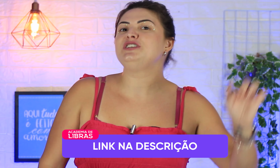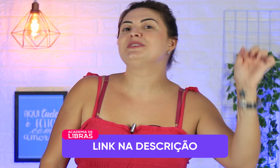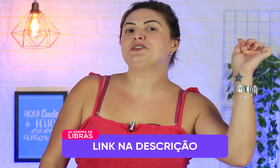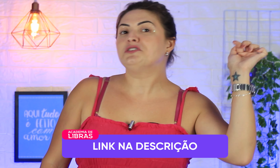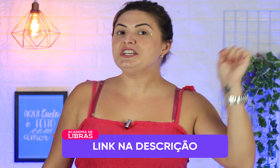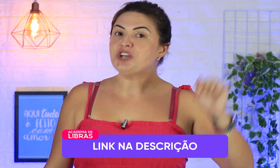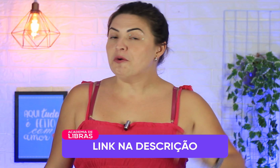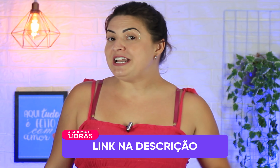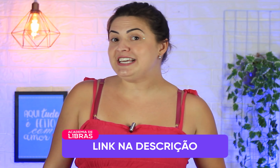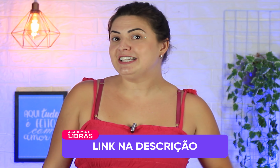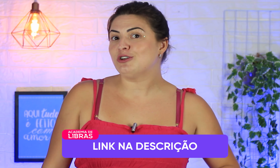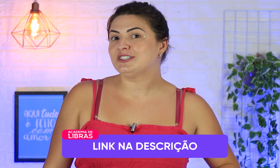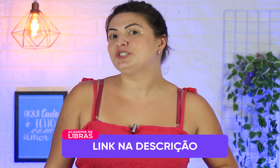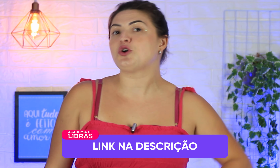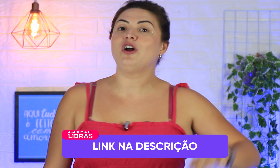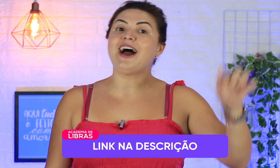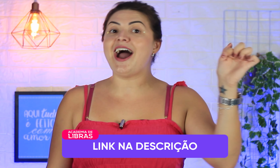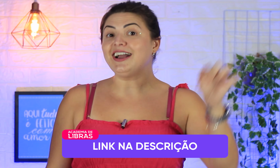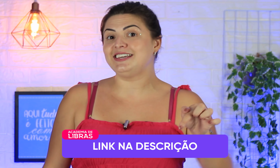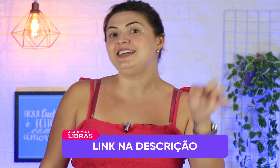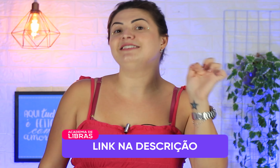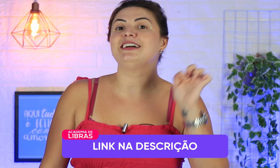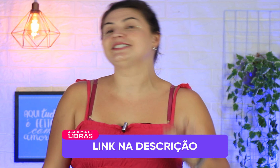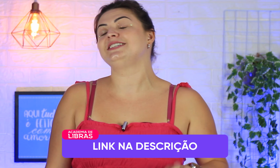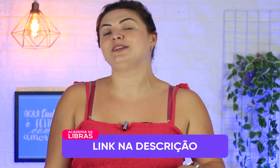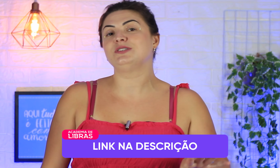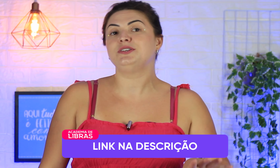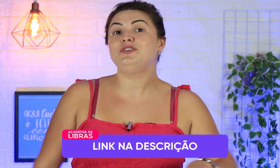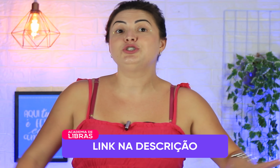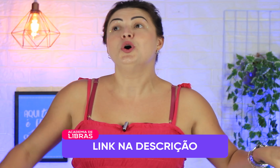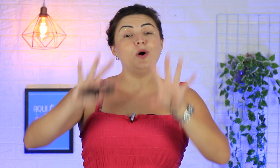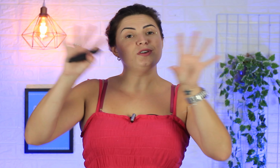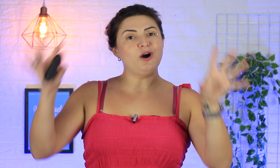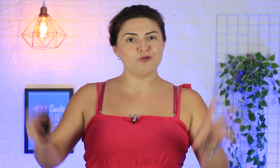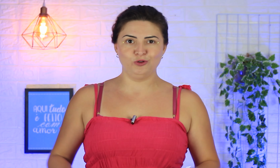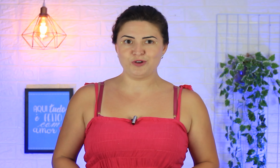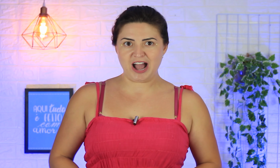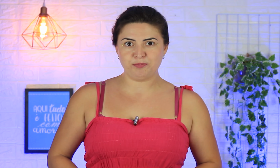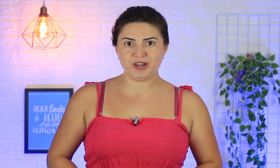livras eu vou deixar o link da nossa escola aqui na descrição desse vídeo ou em algum lugar por